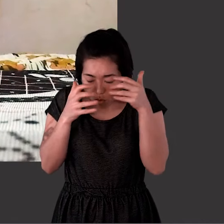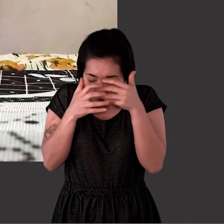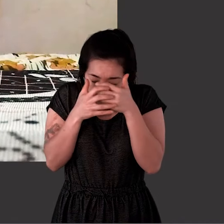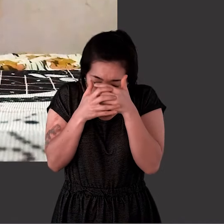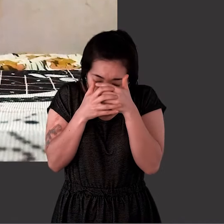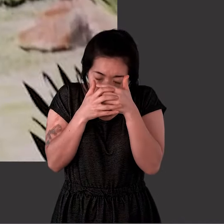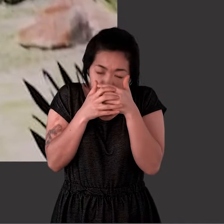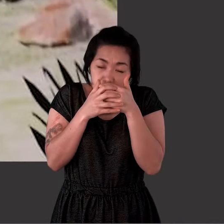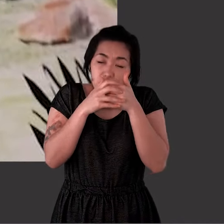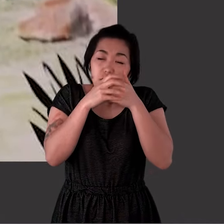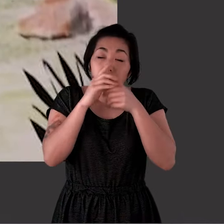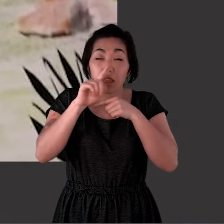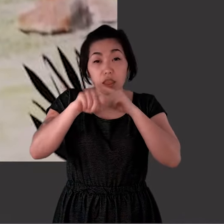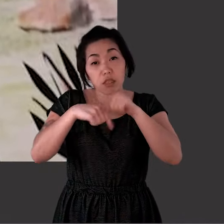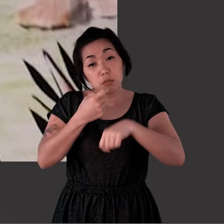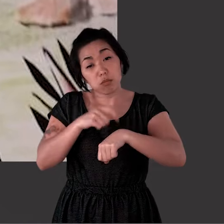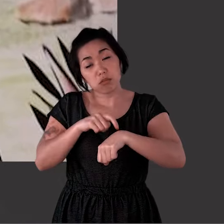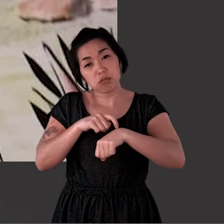voltaremos a ser borboletas.